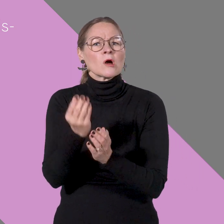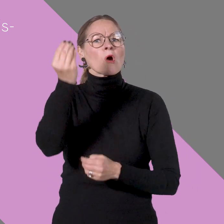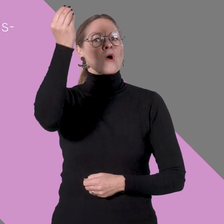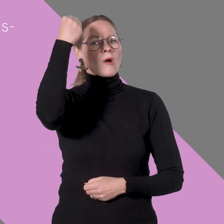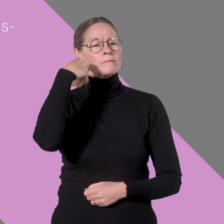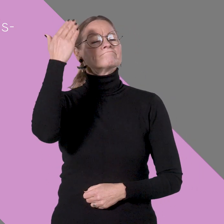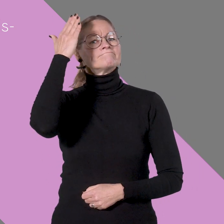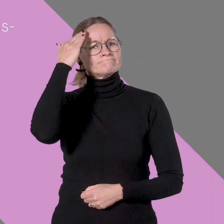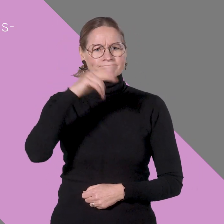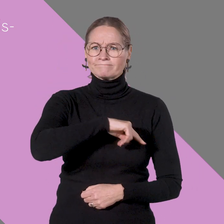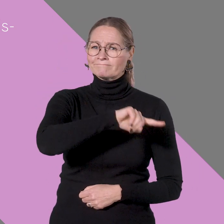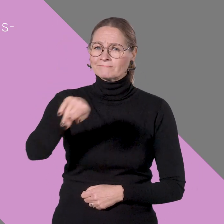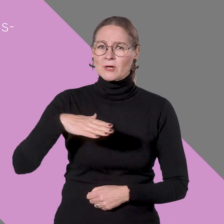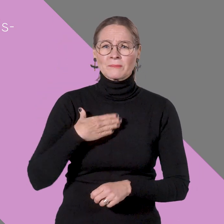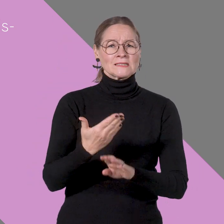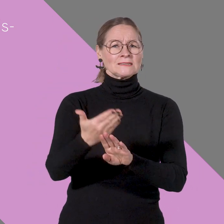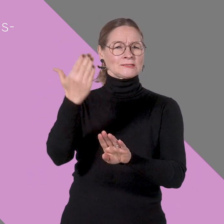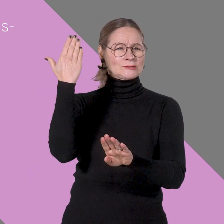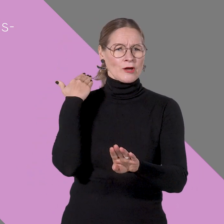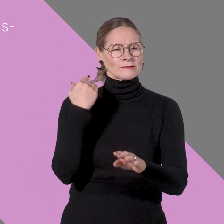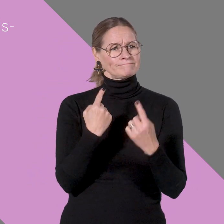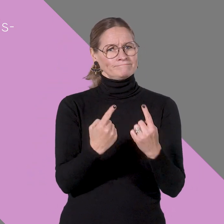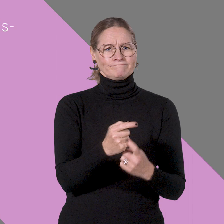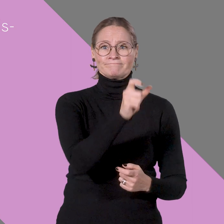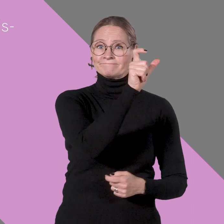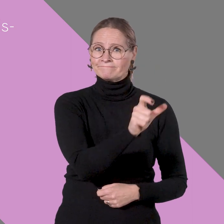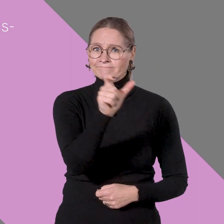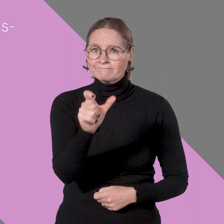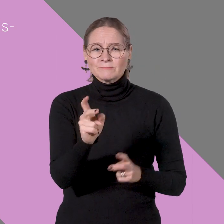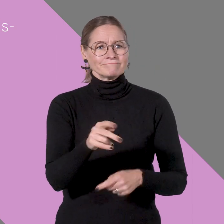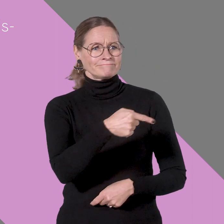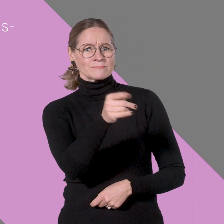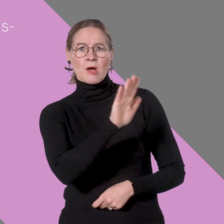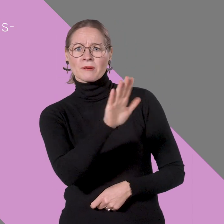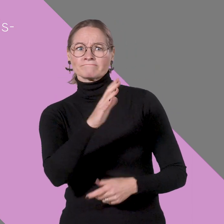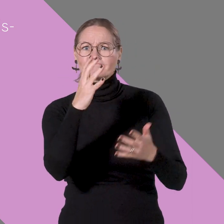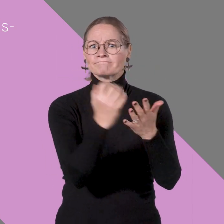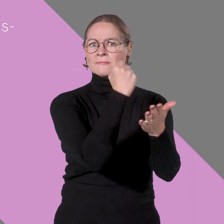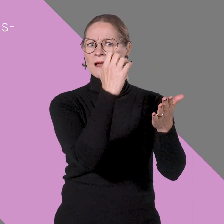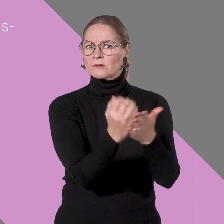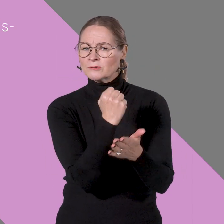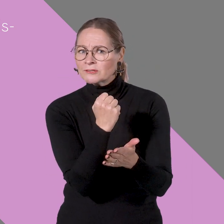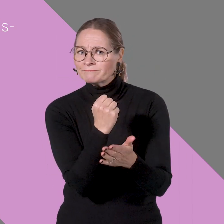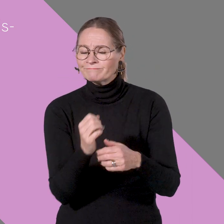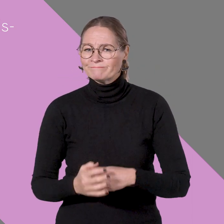ja oppii tuntemaan historiamme keskeiset henkilöt sekä heidän saavutuksensa.